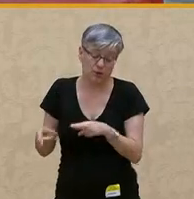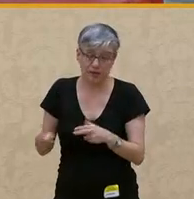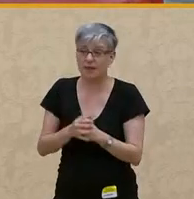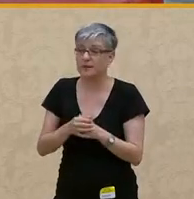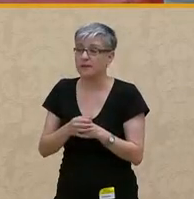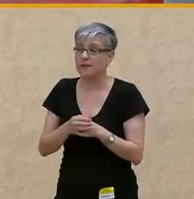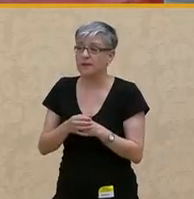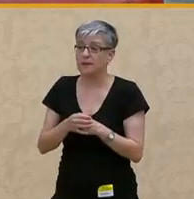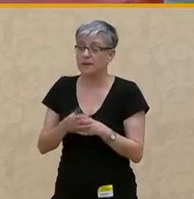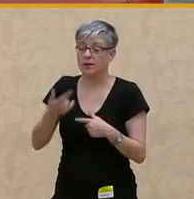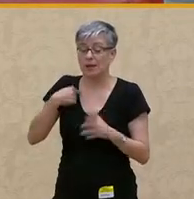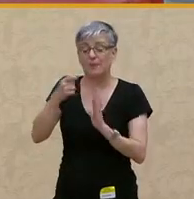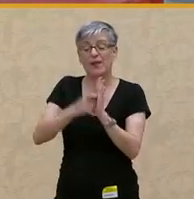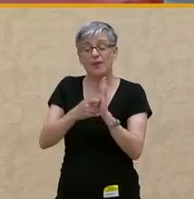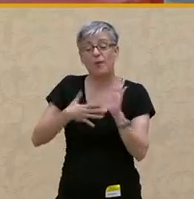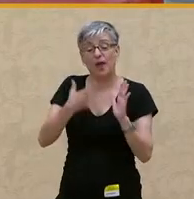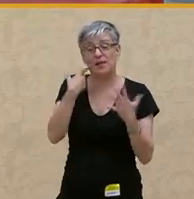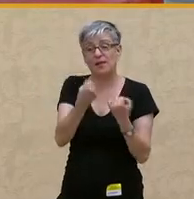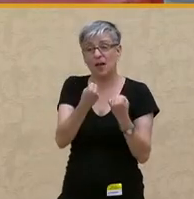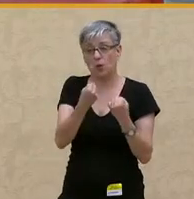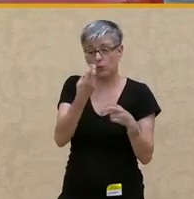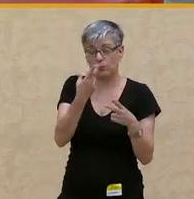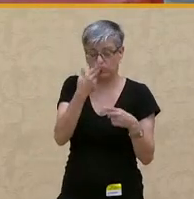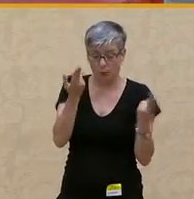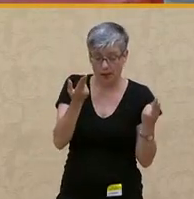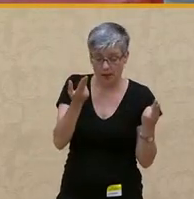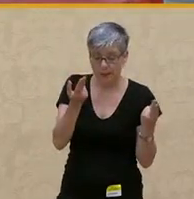Hay un principio también de salud pública que dice que por eso de culpabilizar a las